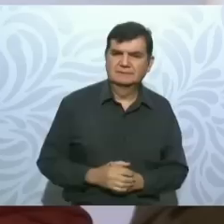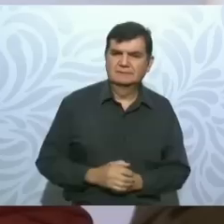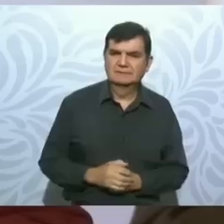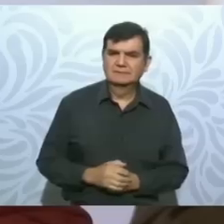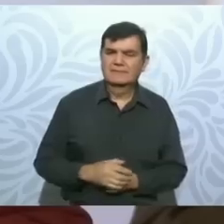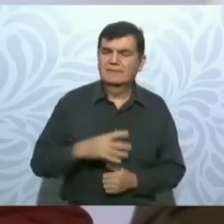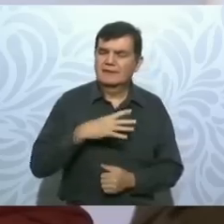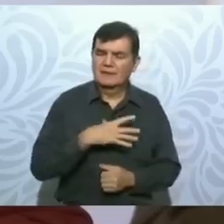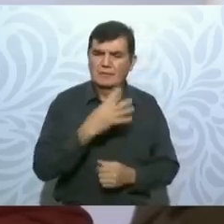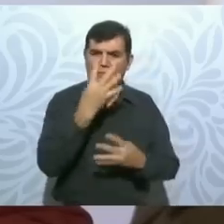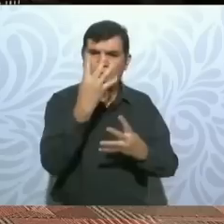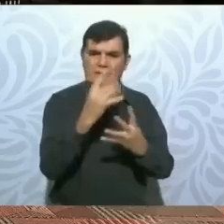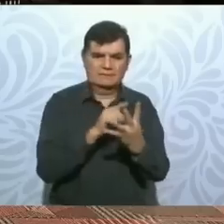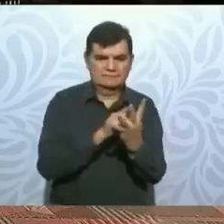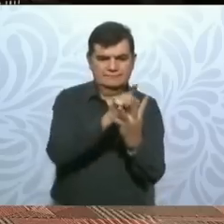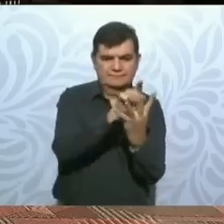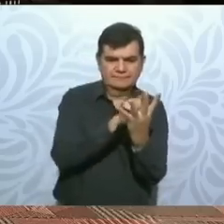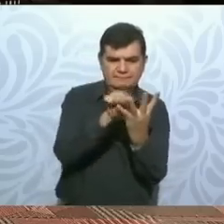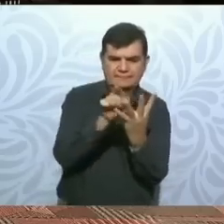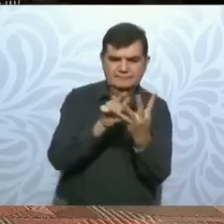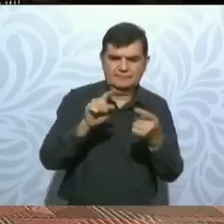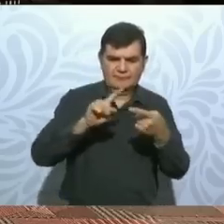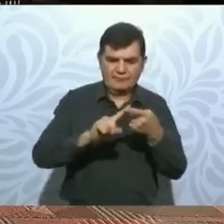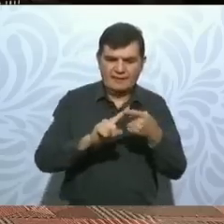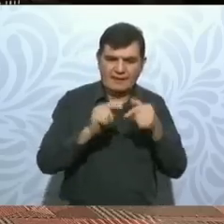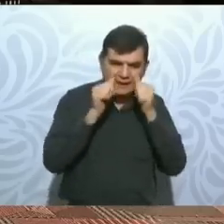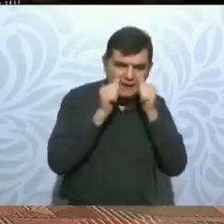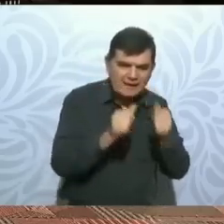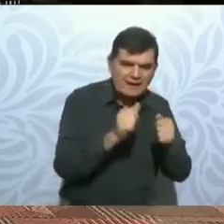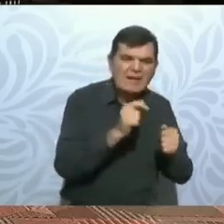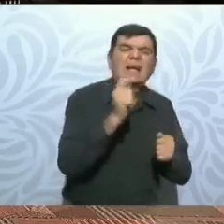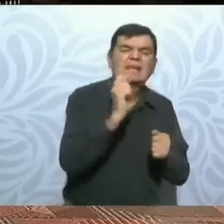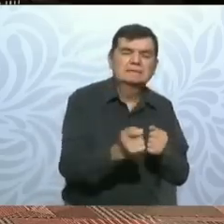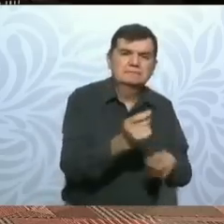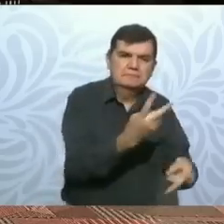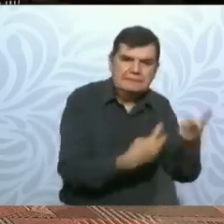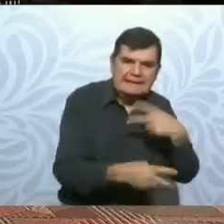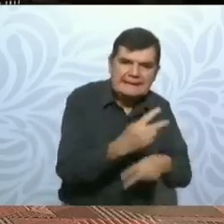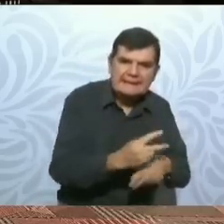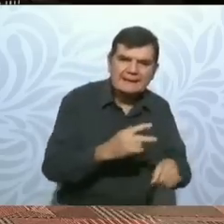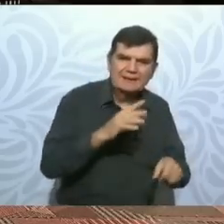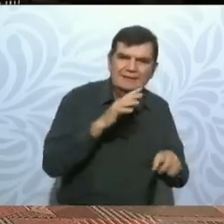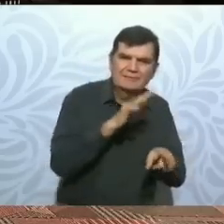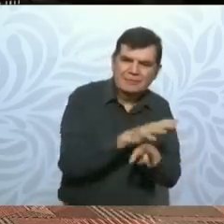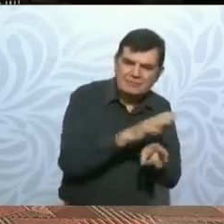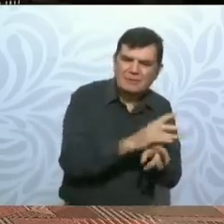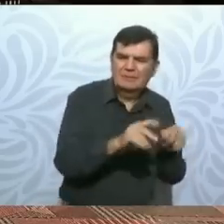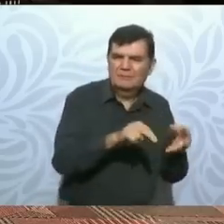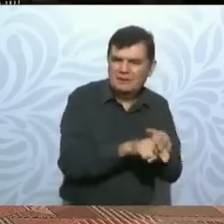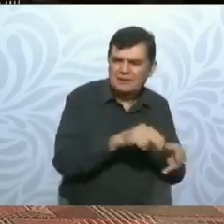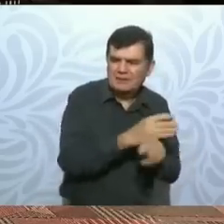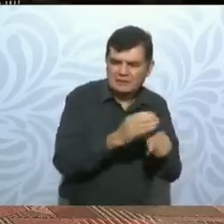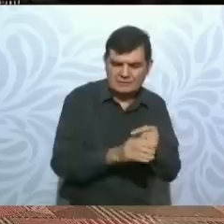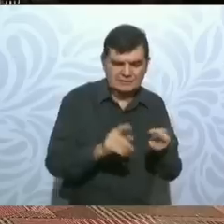cuatro ejes atención a las causas que generan la violencia consolidación de la guardia nacional